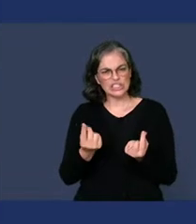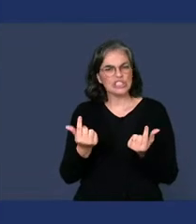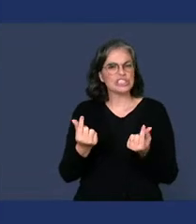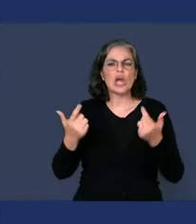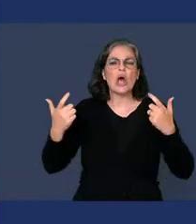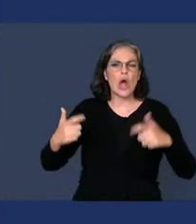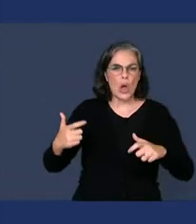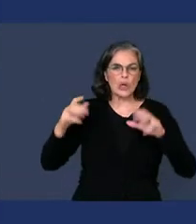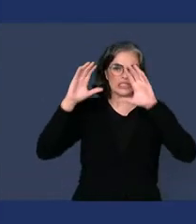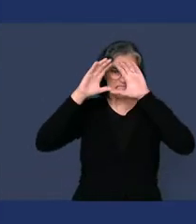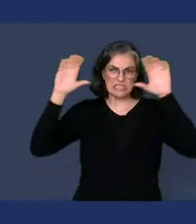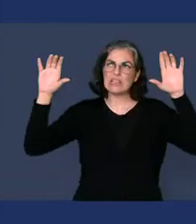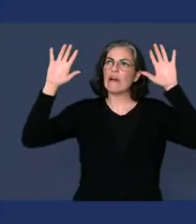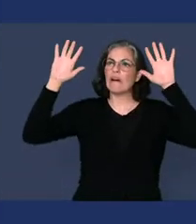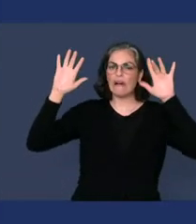CONTINUANDO A ACREDITAR QUE O DINHEIRO CAI DO CÉU E NÃO